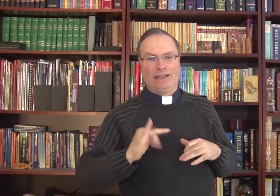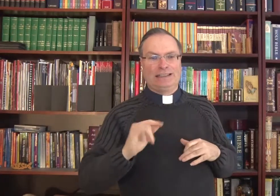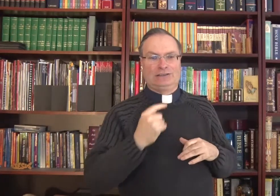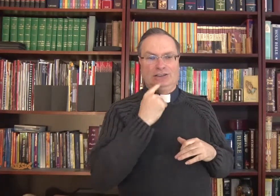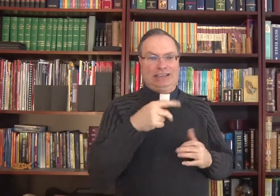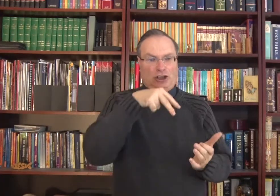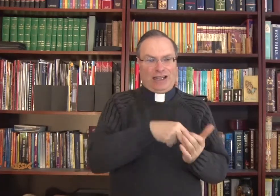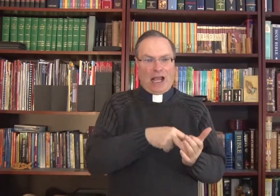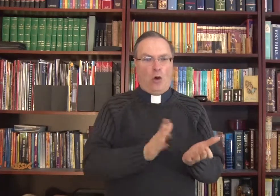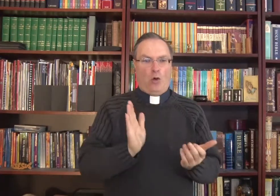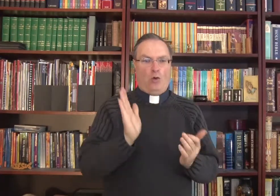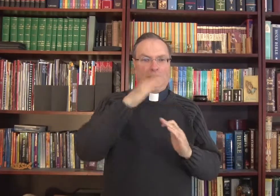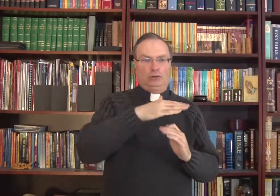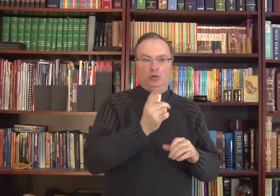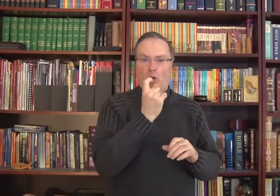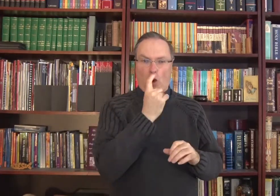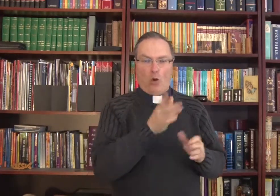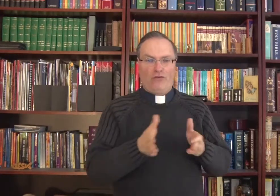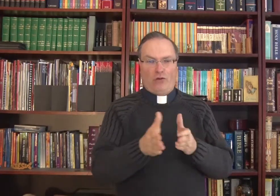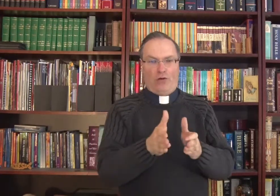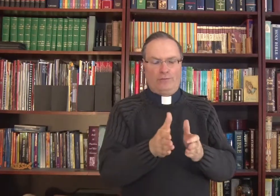qui se tenait au-dessus de l'eau du fleuve: